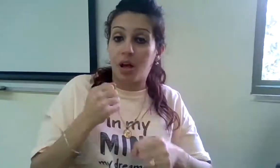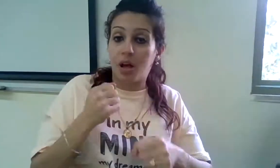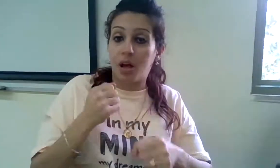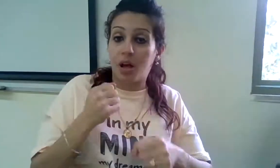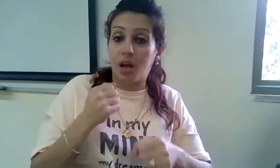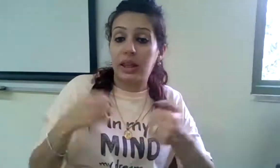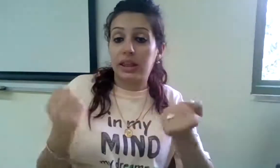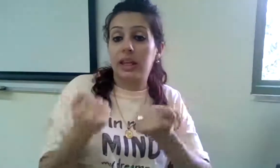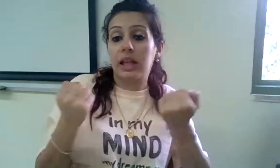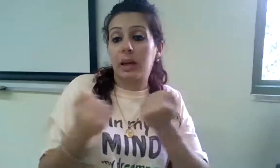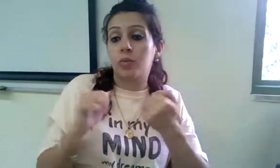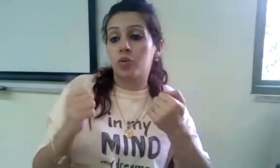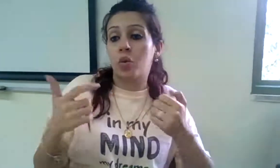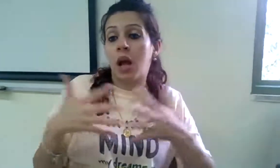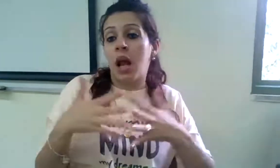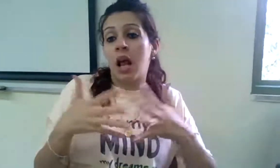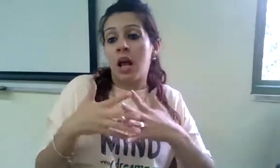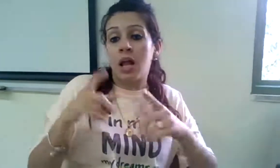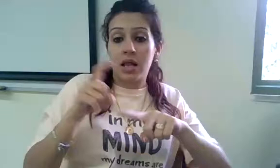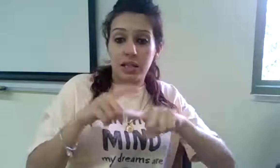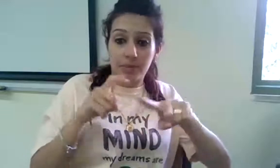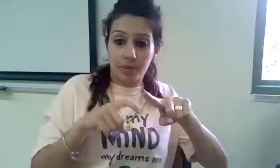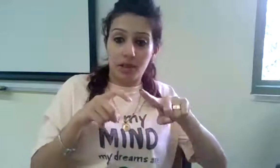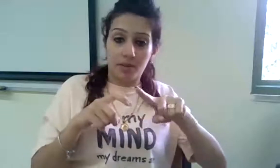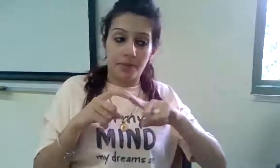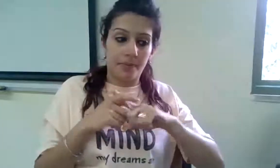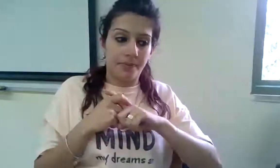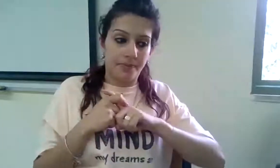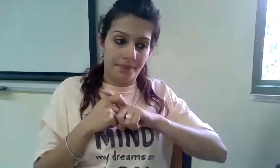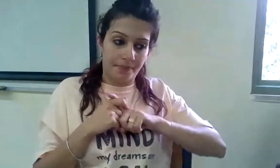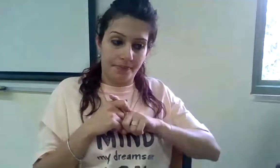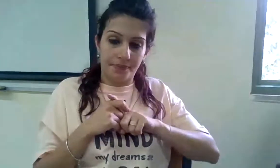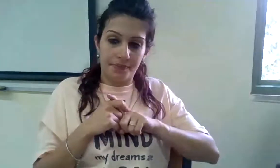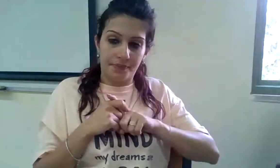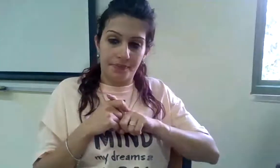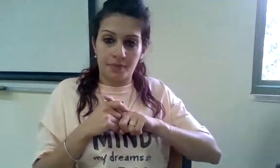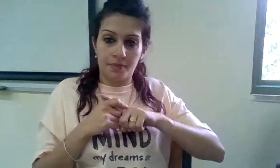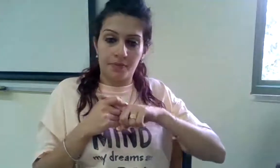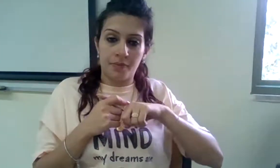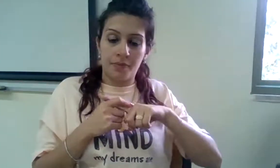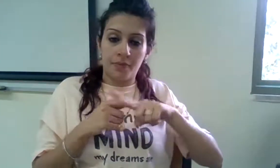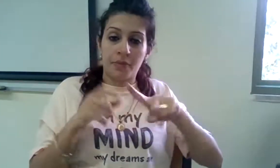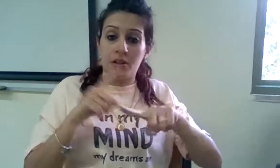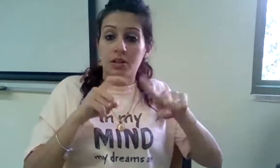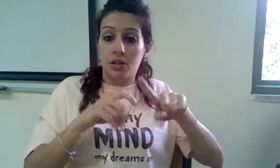ولكن بصراحة شديدة فأن نقطة البداية هي أن على المعلمين